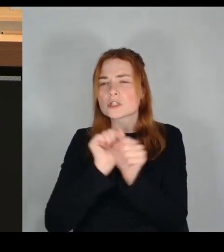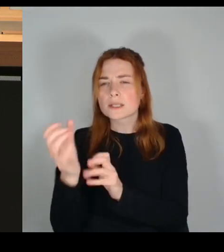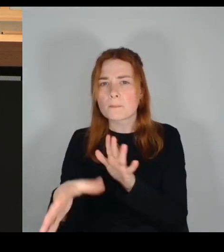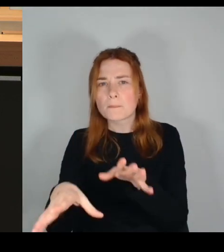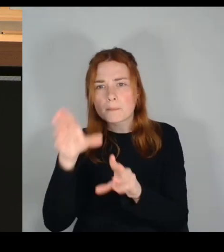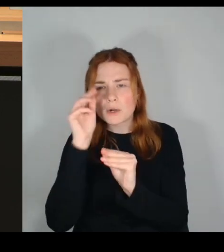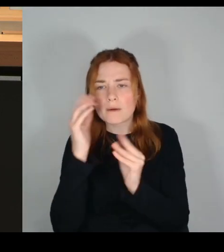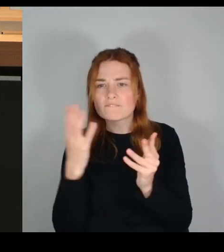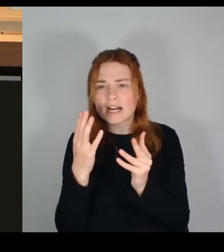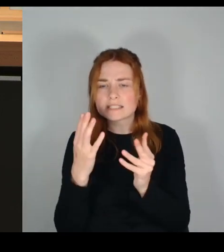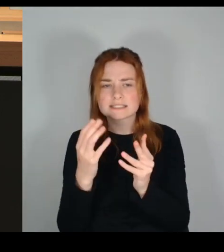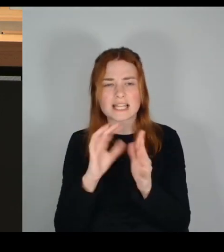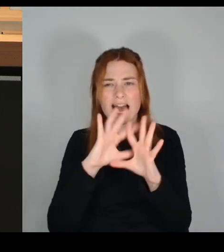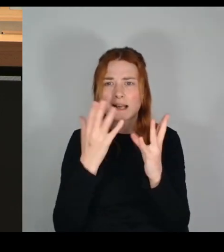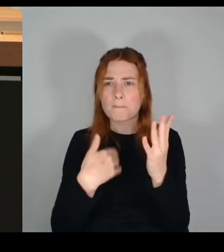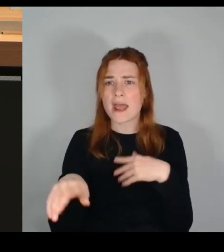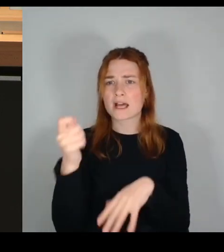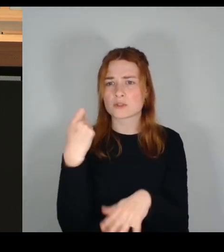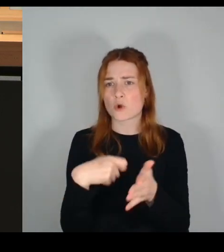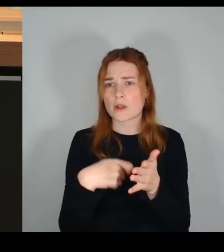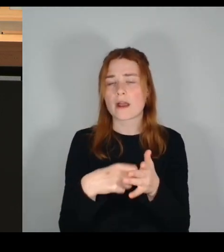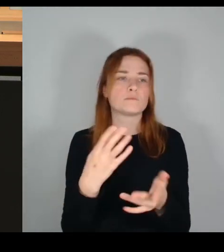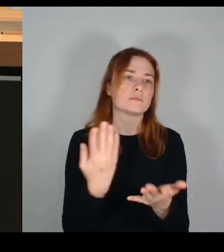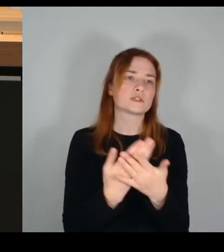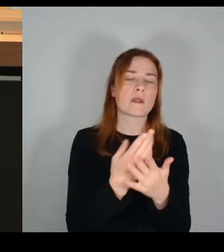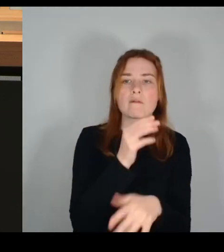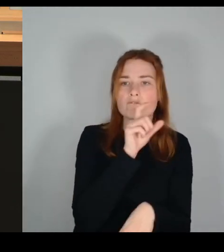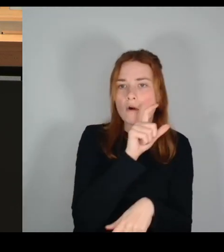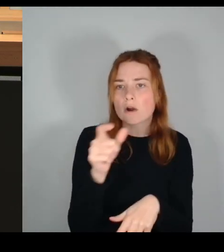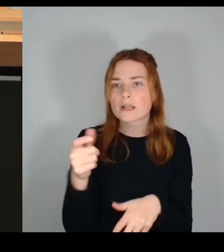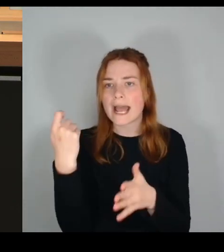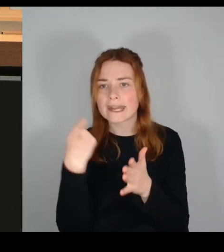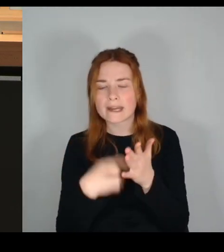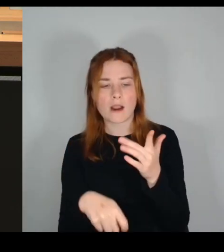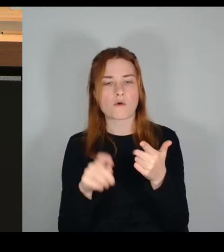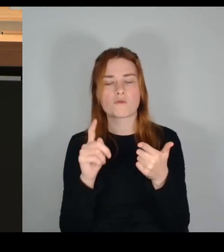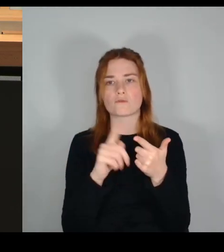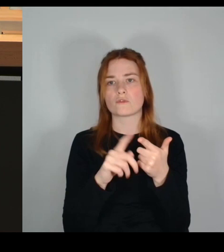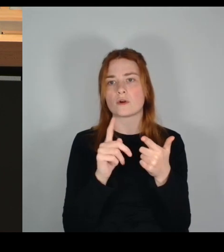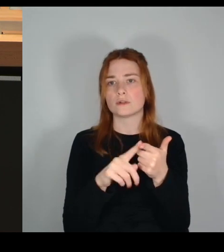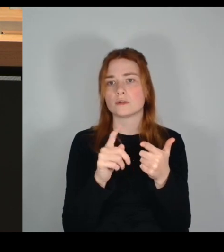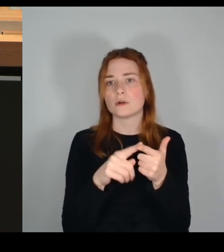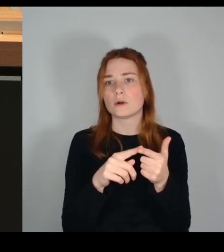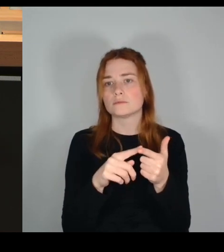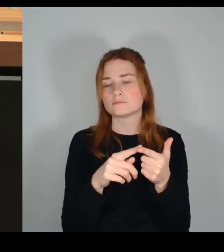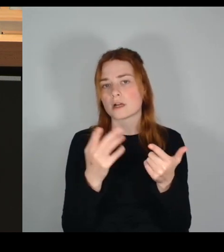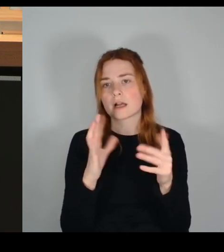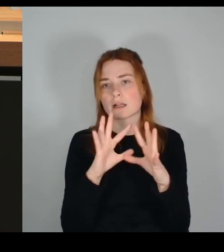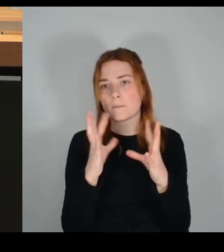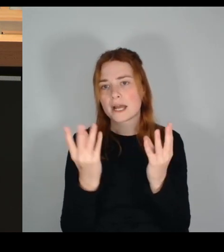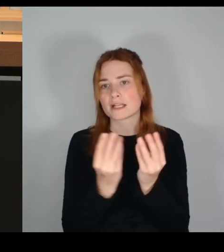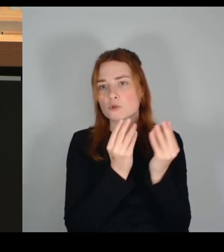Diskussion um die Dynapreise in Berlin Denn Berlin hat ein Armutsproblem. 733.000 Menschen sind